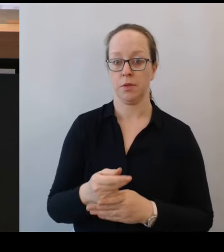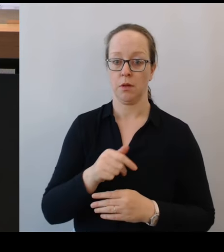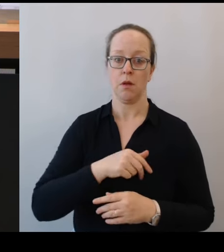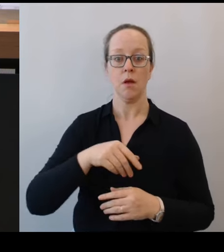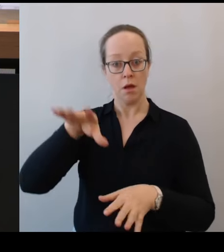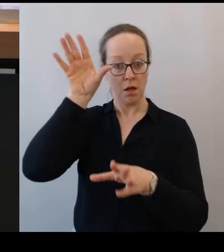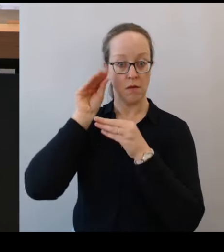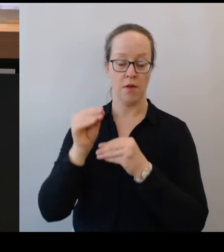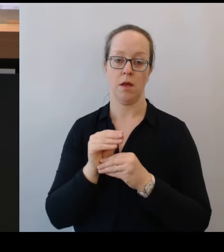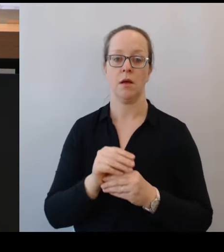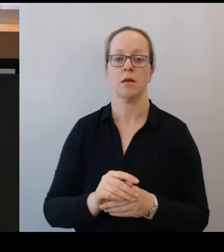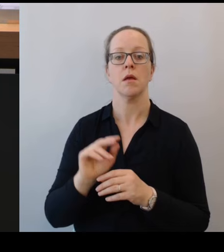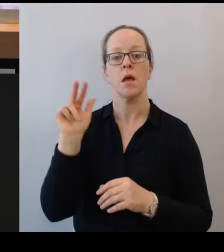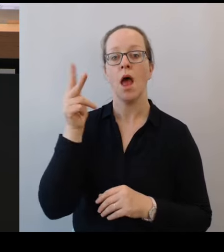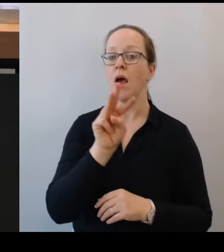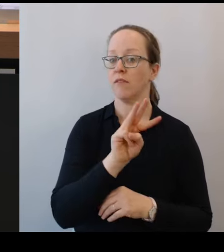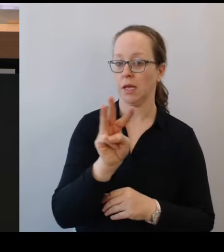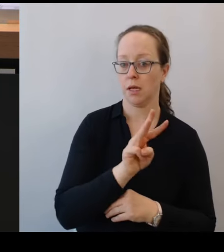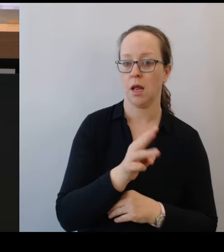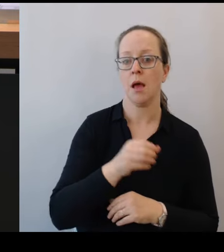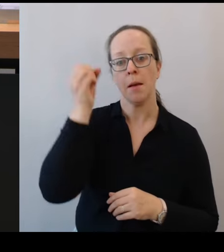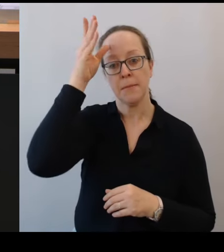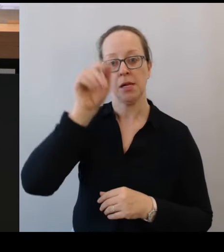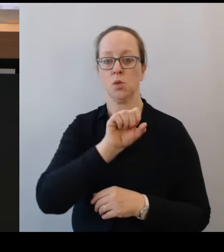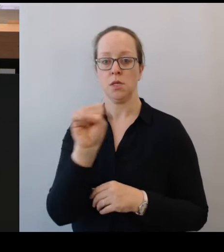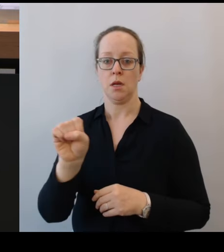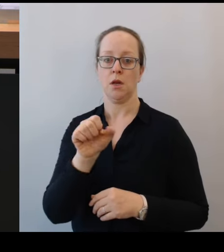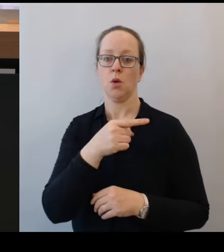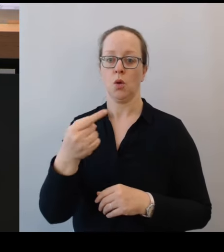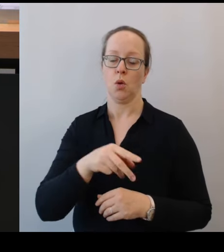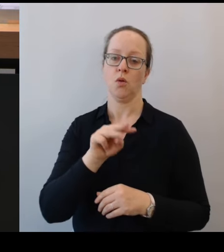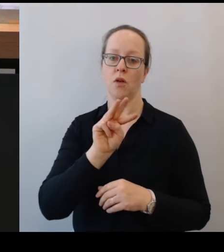Politisch halte ich diese Liaison allerdings für nicht tragbar.